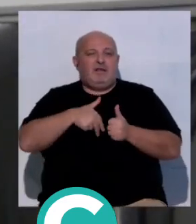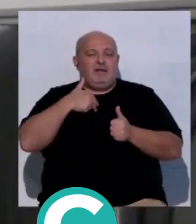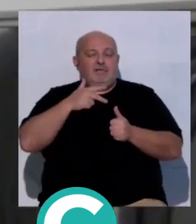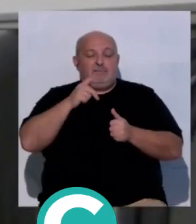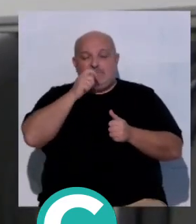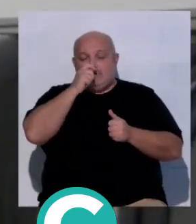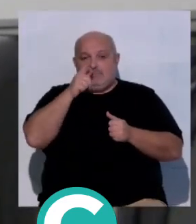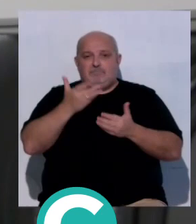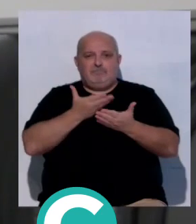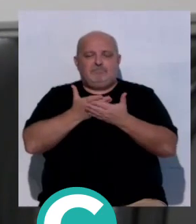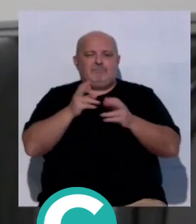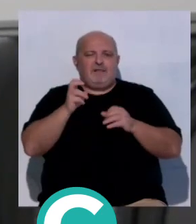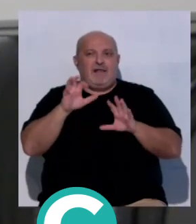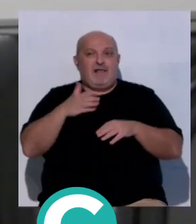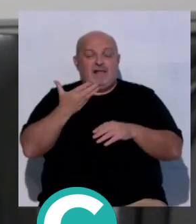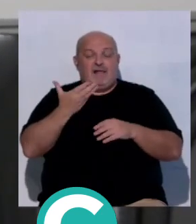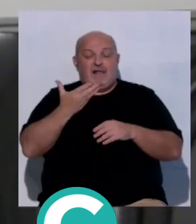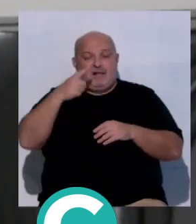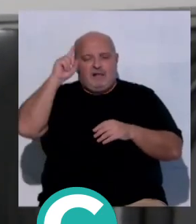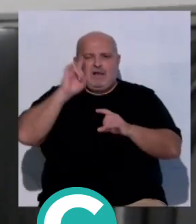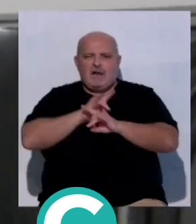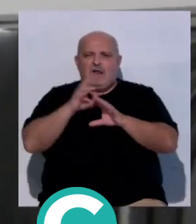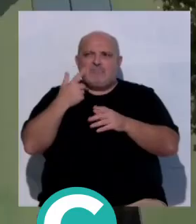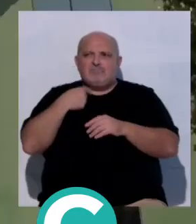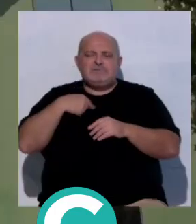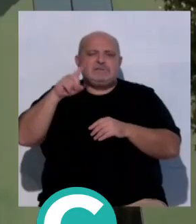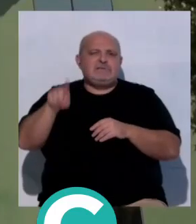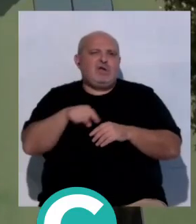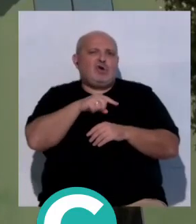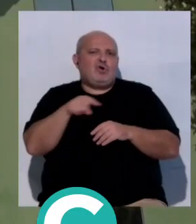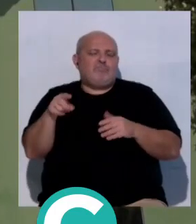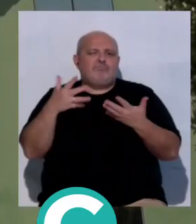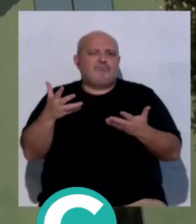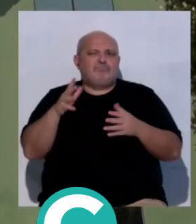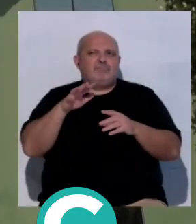ciudad ha pedido al alcalde de Cádiz rotundidad a la hora de posicionarse ante la salida de la